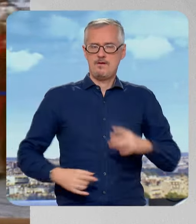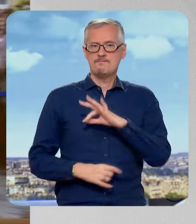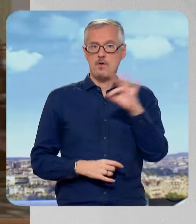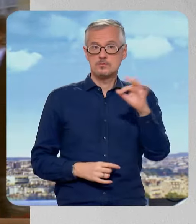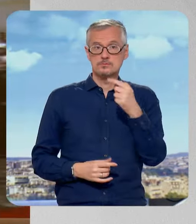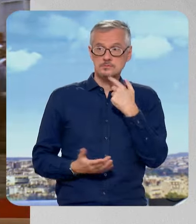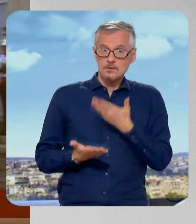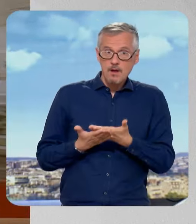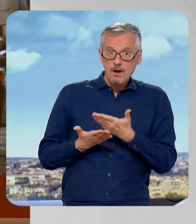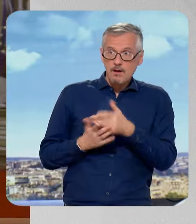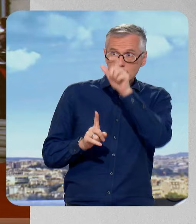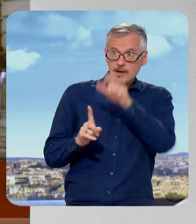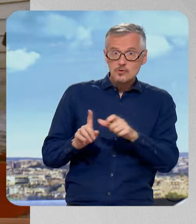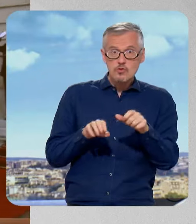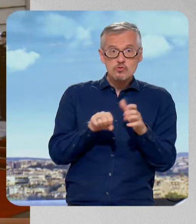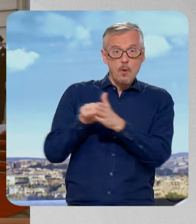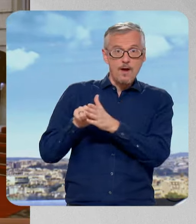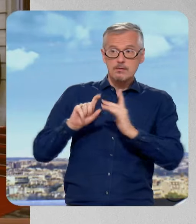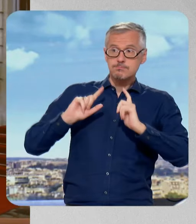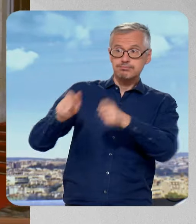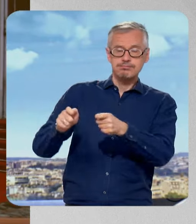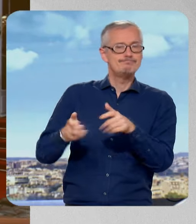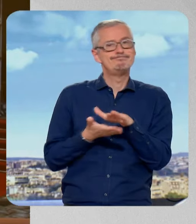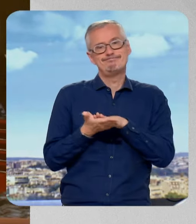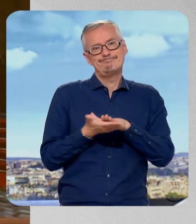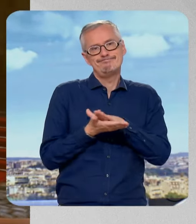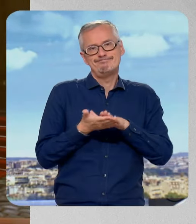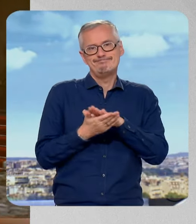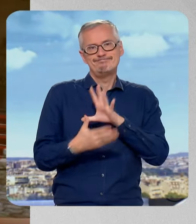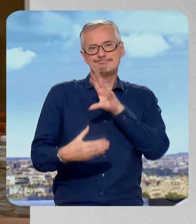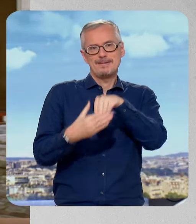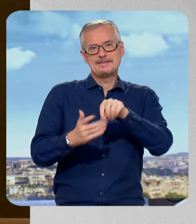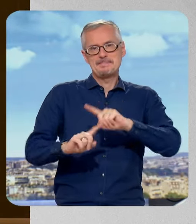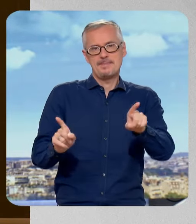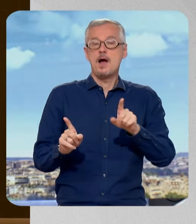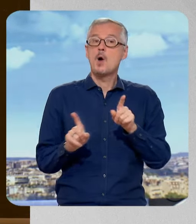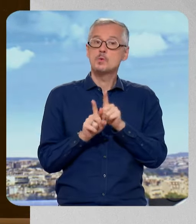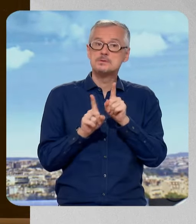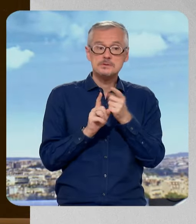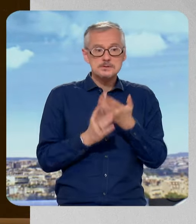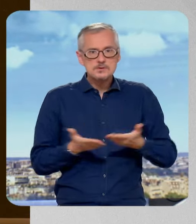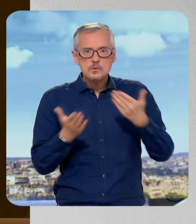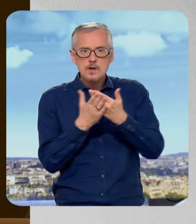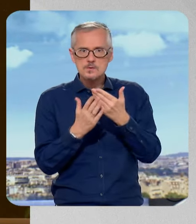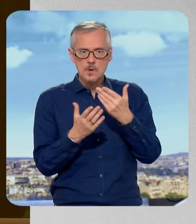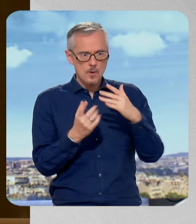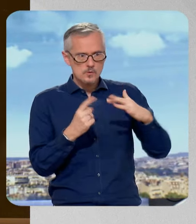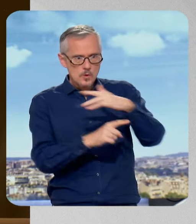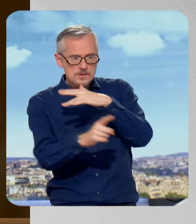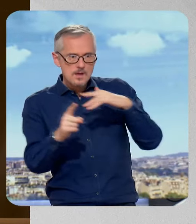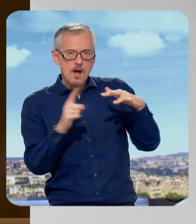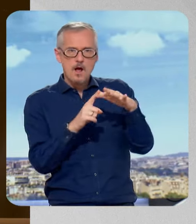Je lui ai donné ma position. E.Macron, comme M.Barnier,